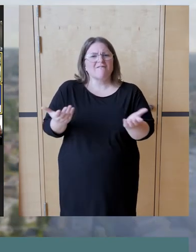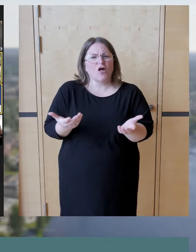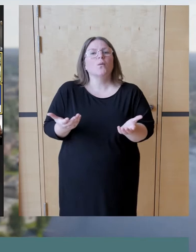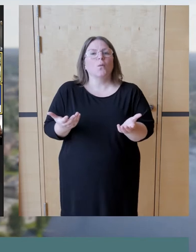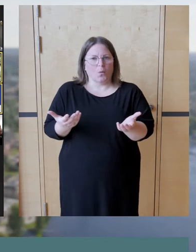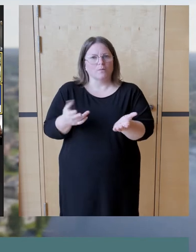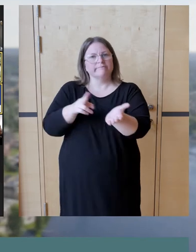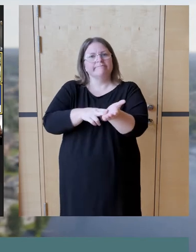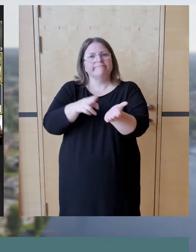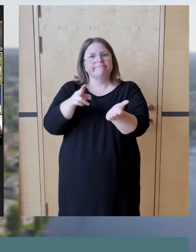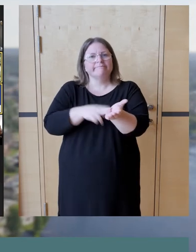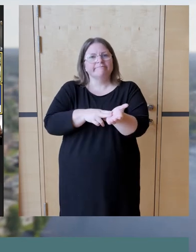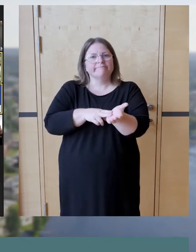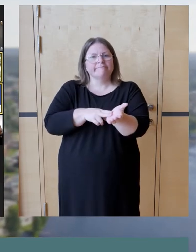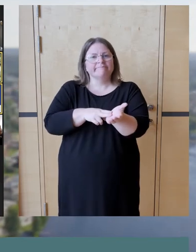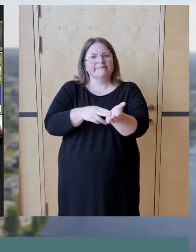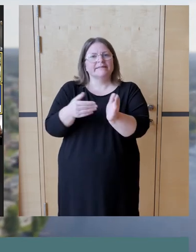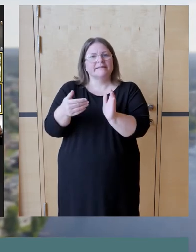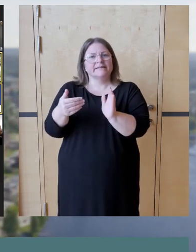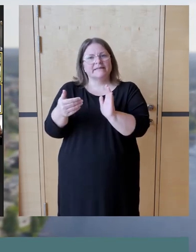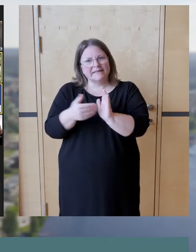Till De förslag som de lägger fram